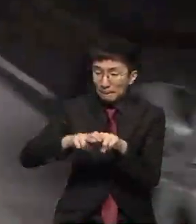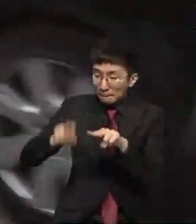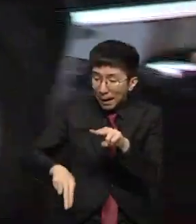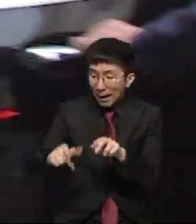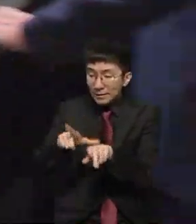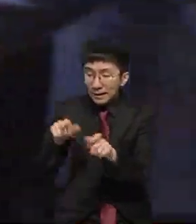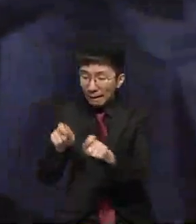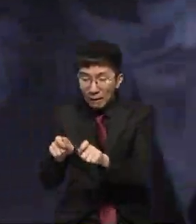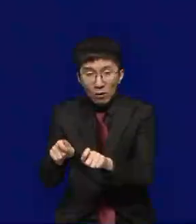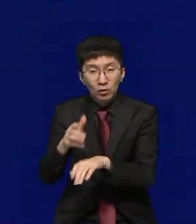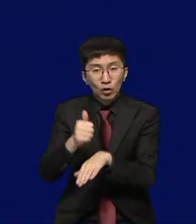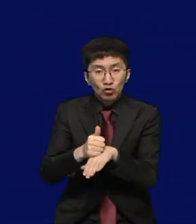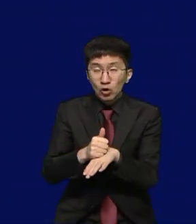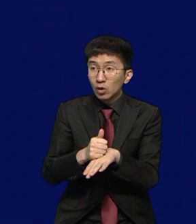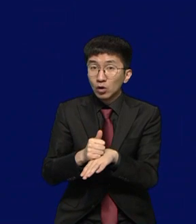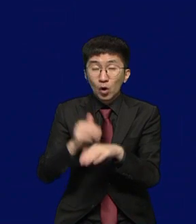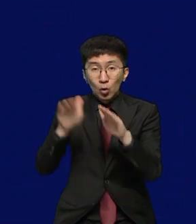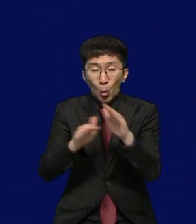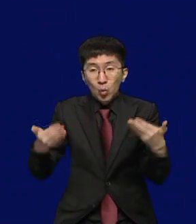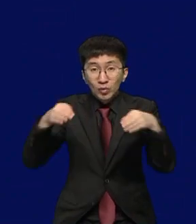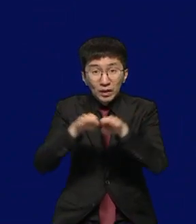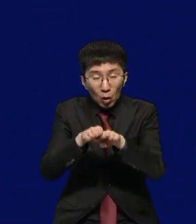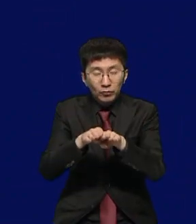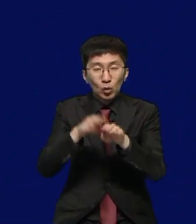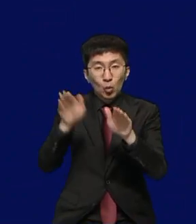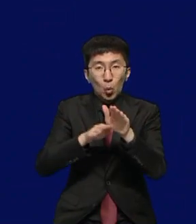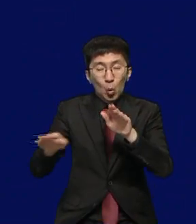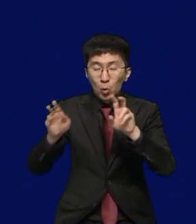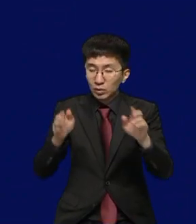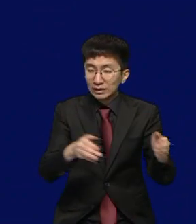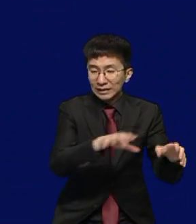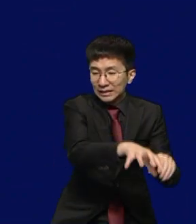공공기관에 대한 이른바 알박기 인사 논란에 대해 꼭 필요한 인사의 경우